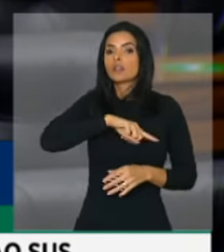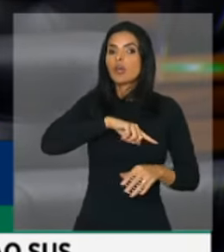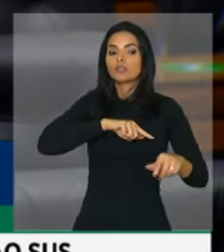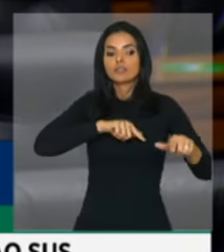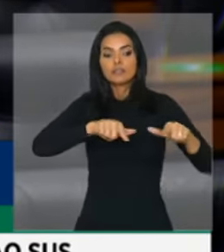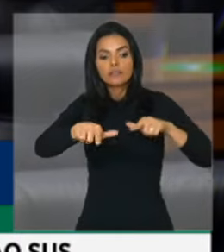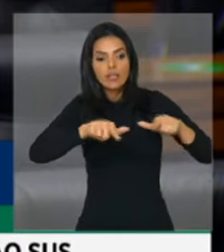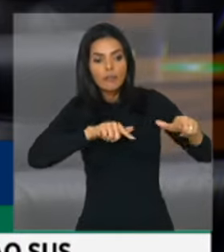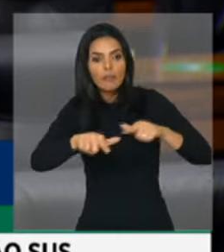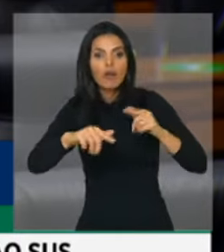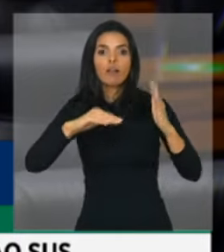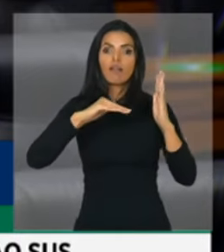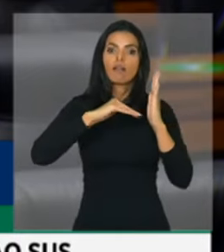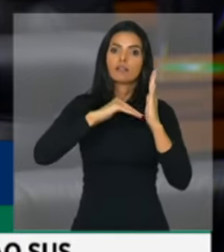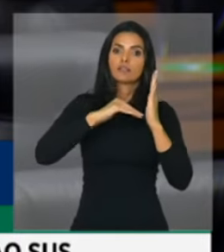PROJETO É BOM, MAS TEM